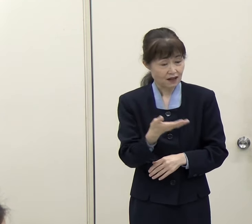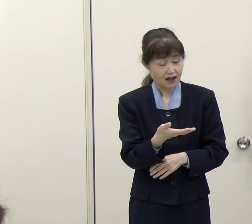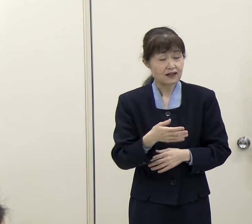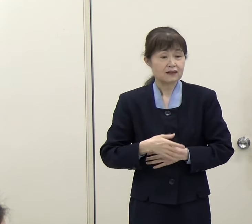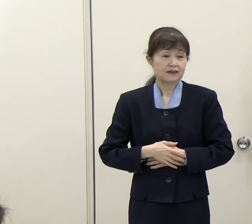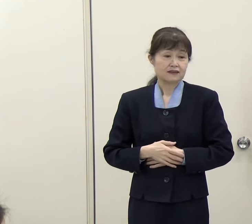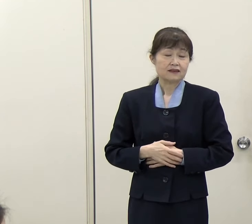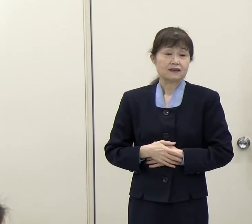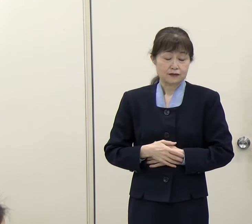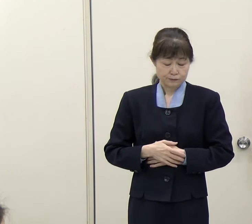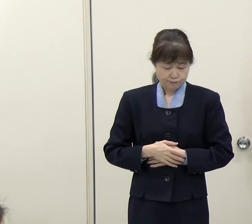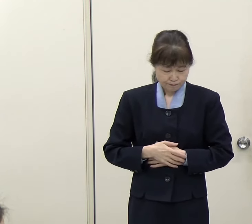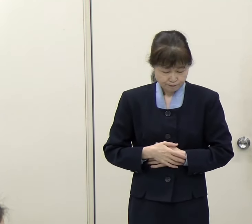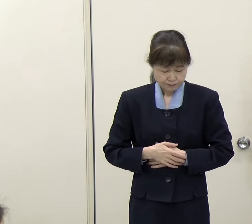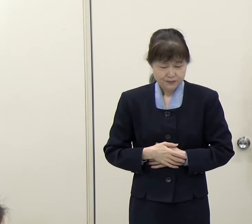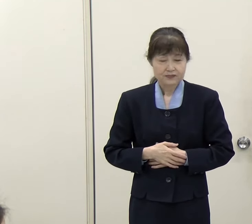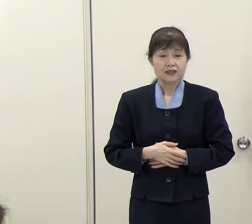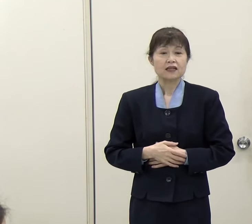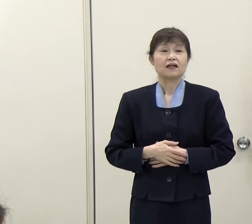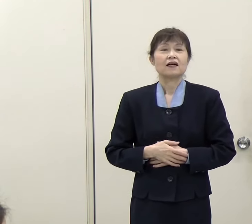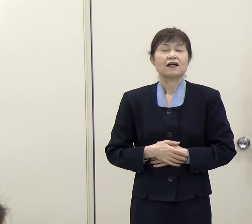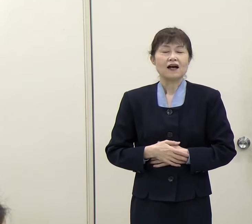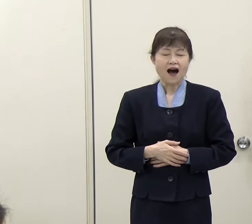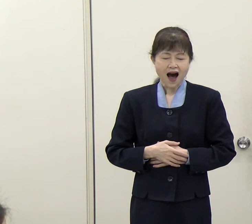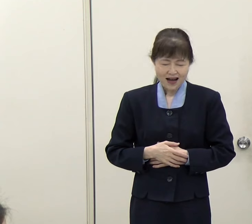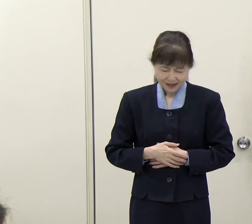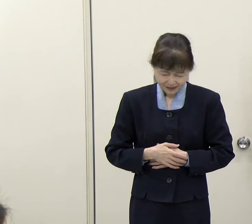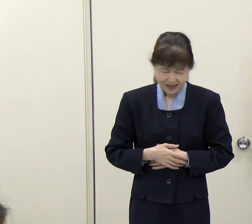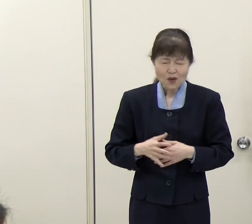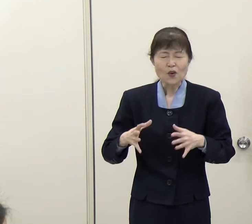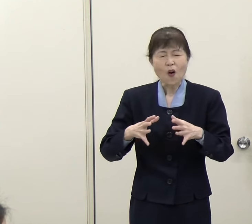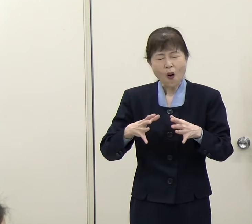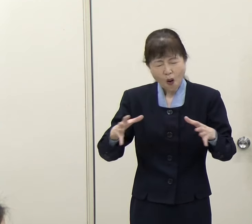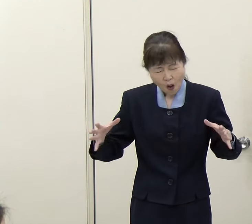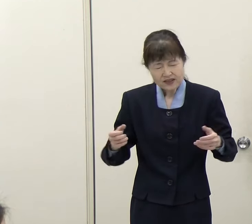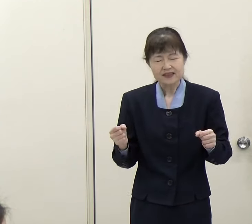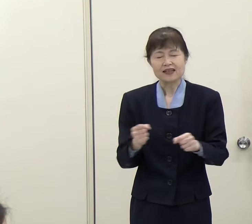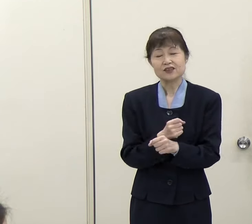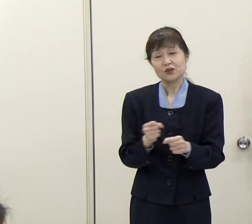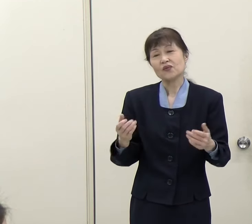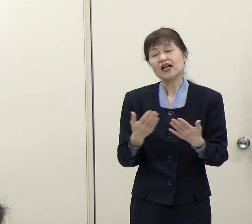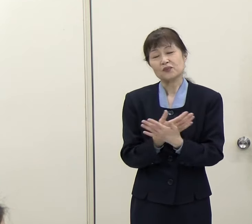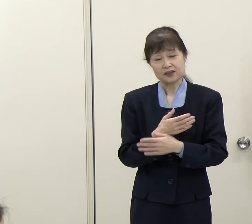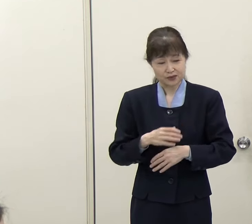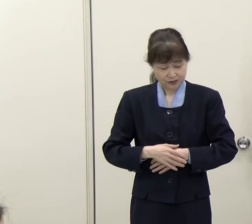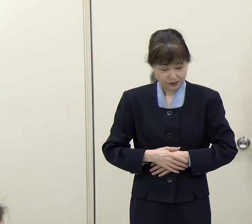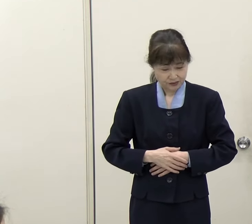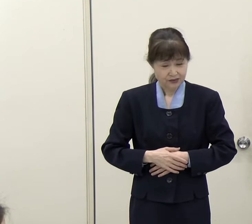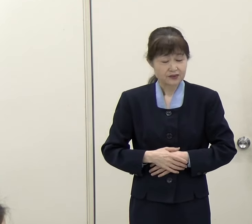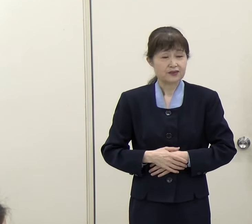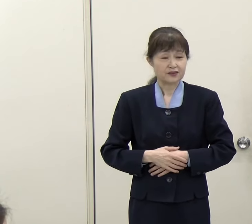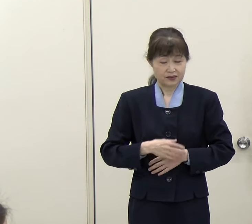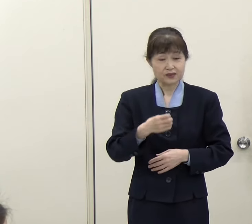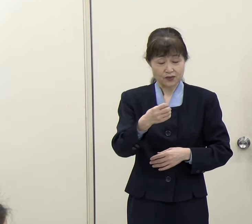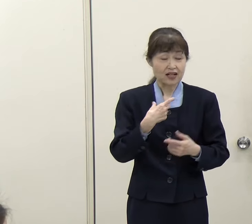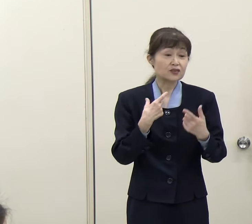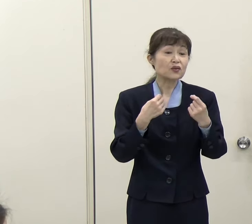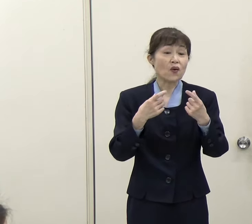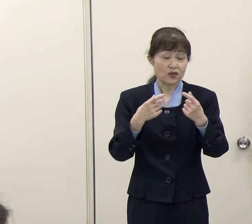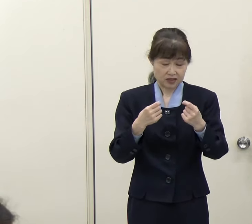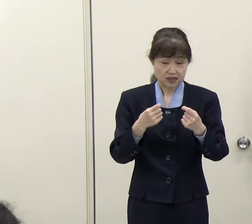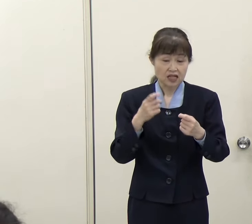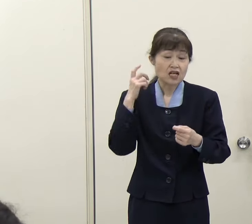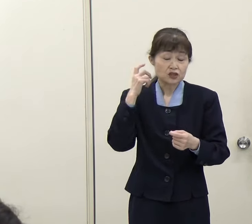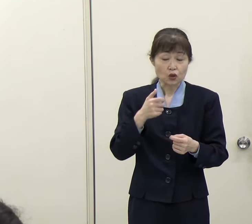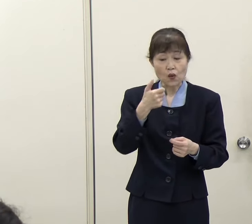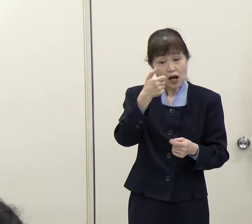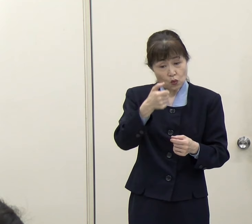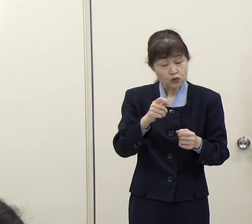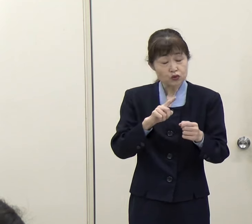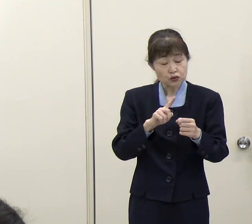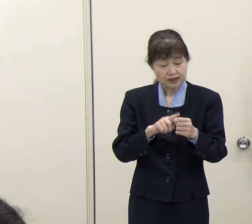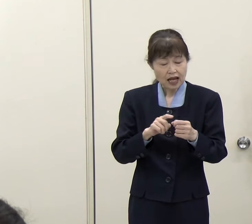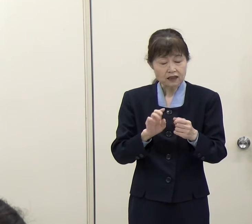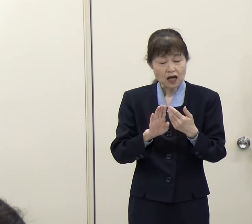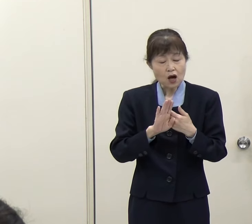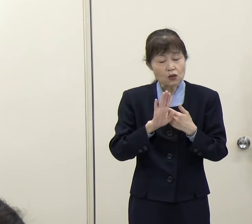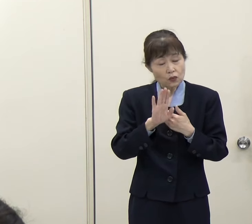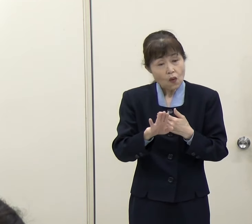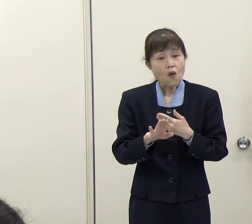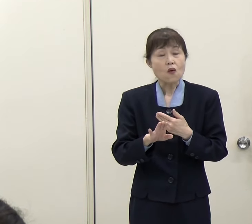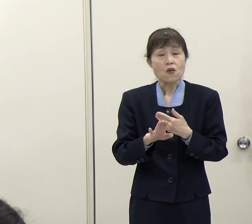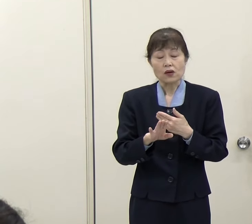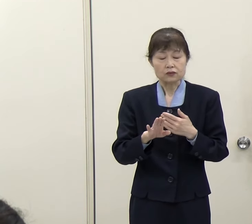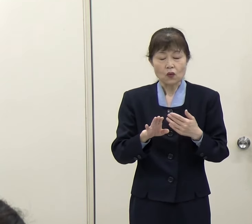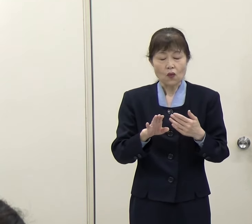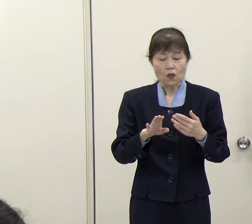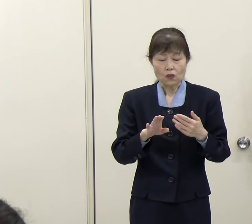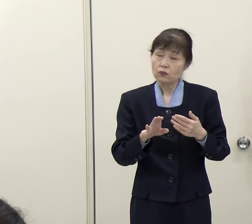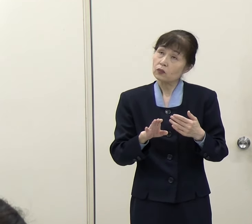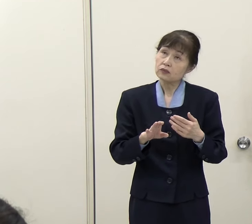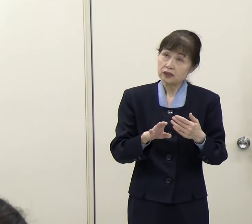（知事）これは大変な事業になりますが、言われるように本庁舎も昭和５０年代後半に建てられましたので年数が経ってまいりました。